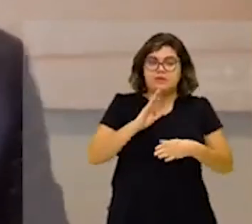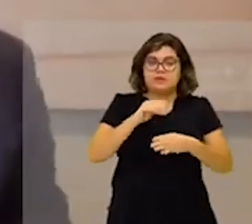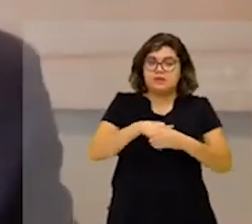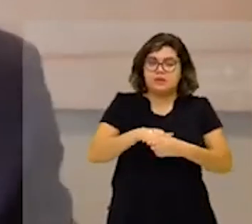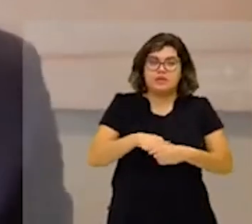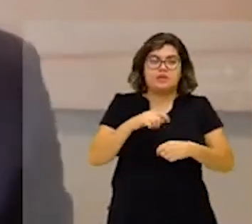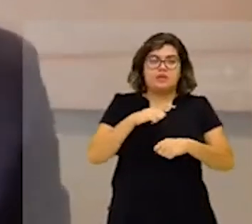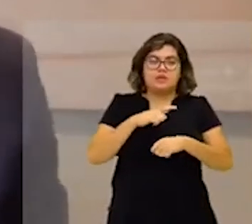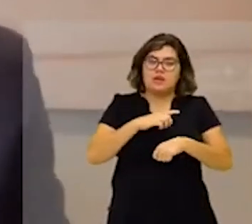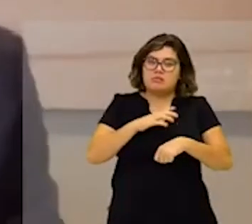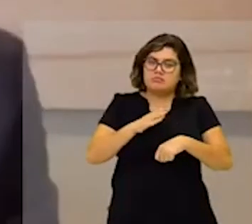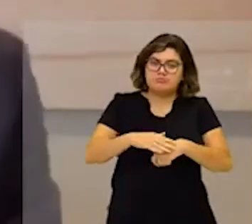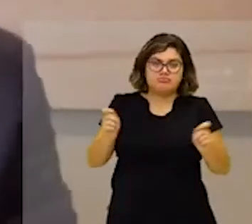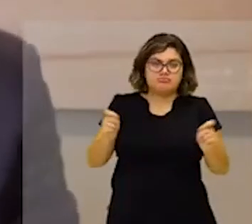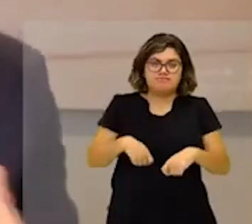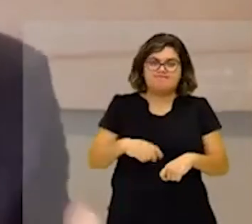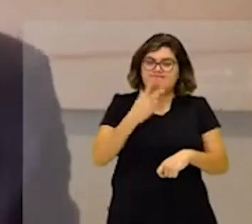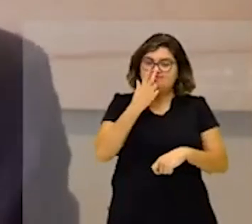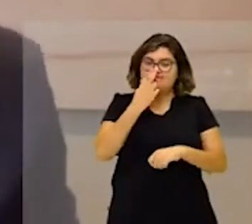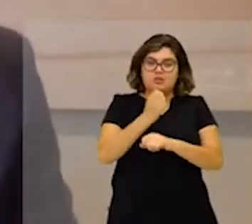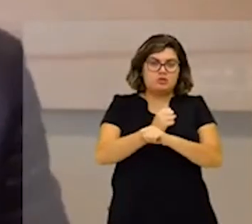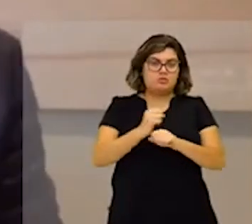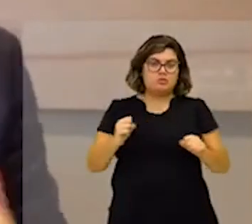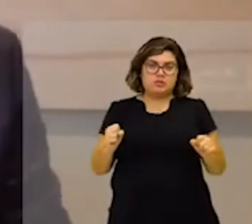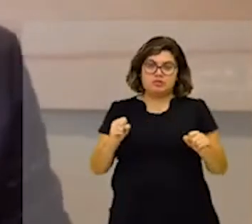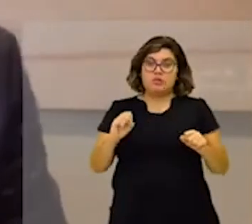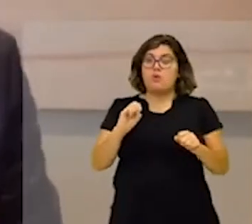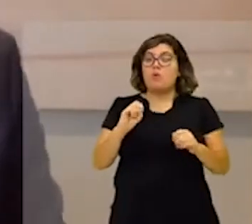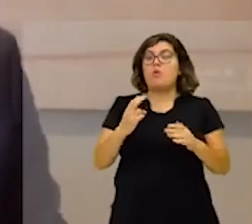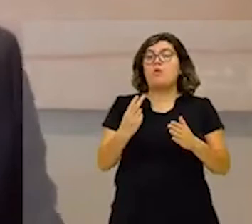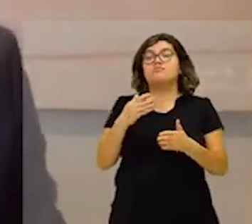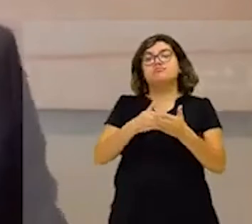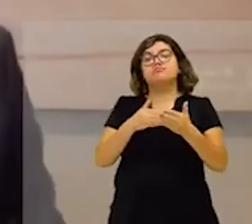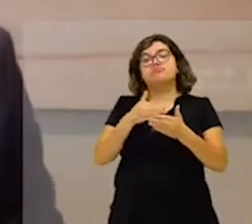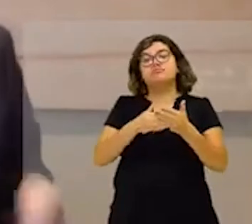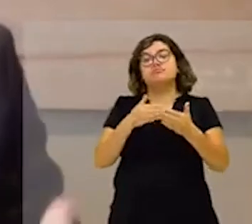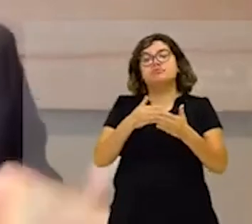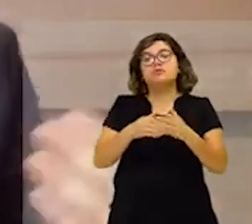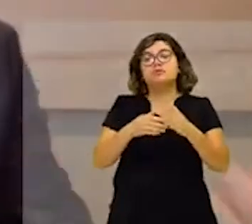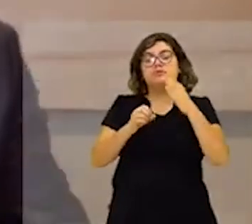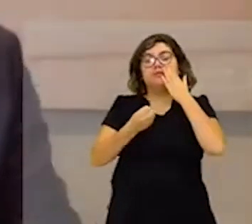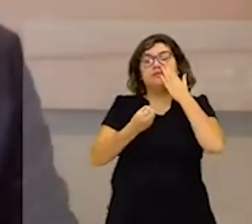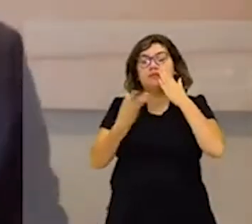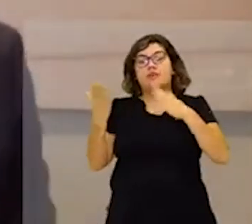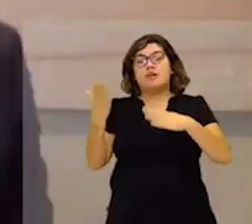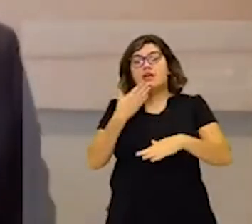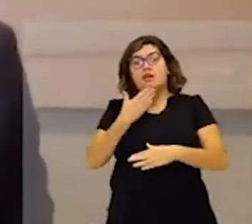inviabilizou Ou pelo menos inibiu obstaculizou muitas candidaturas até o impulsionamento de